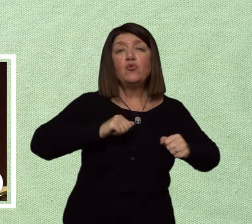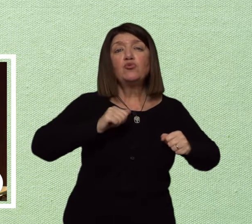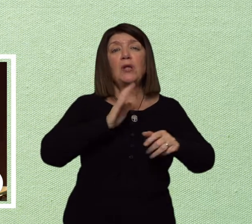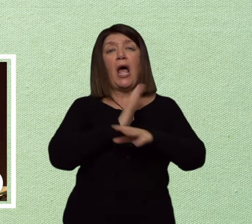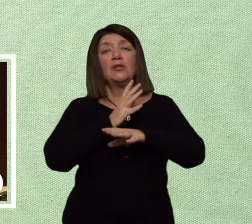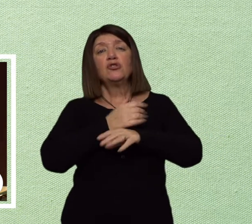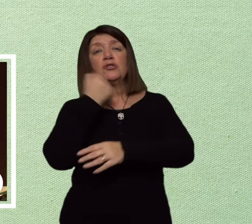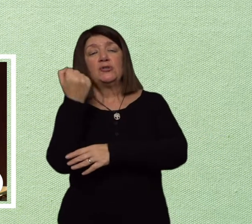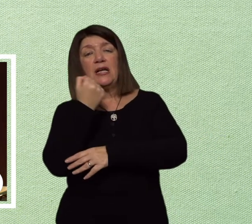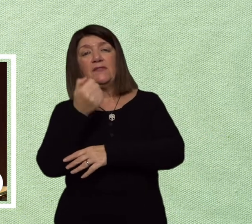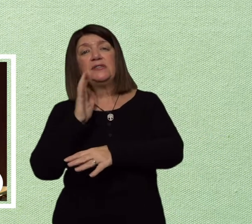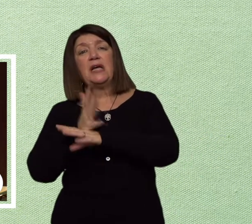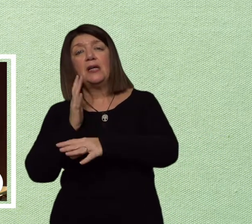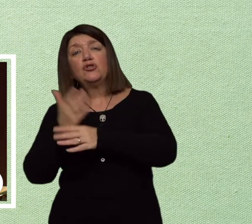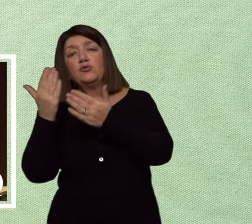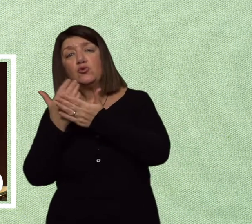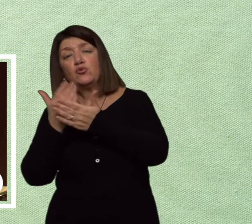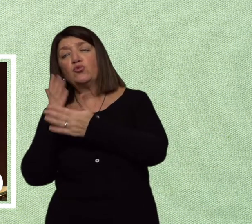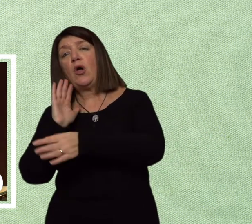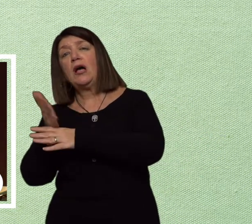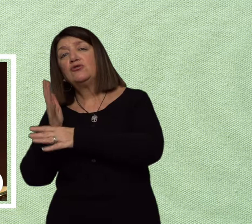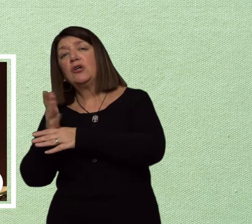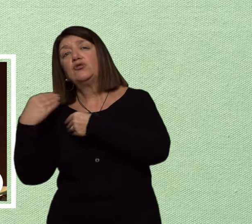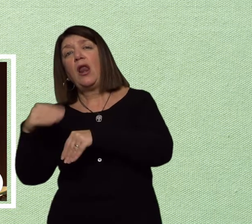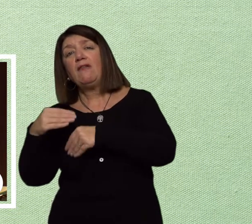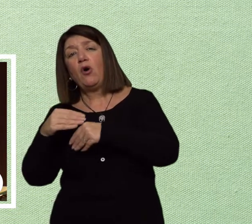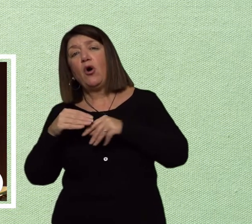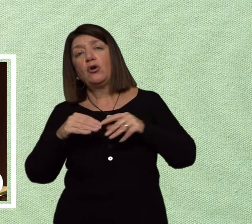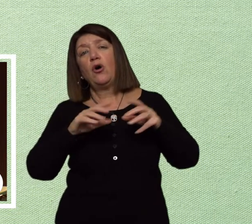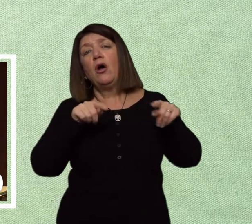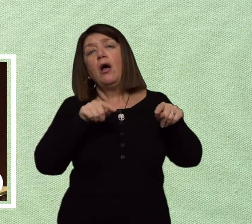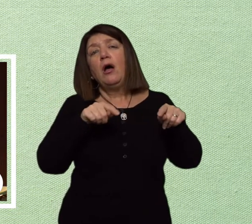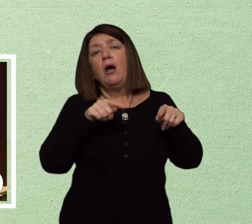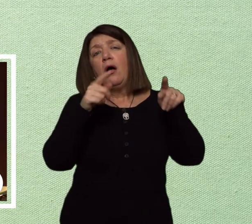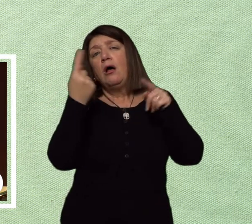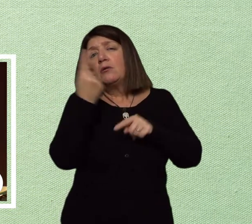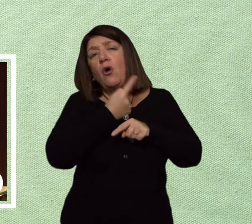accesso al lavoro, di cose che rientrano nella normale amministrazione della vita